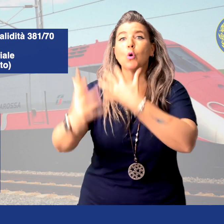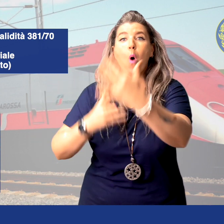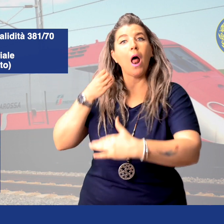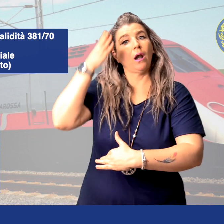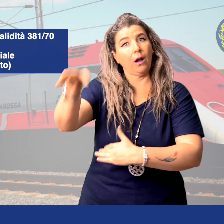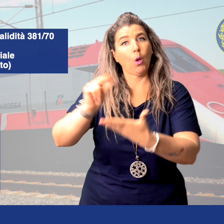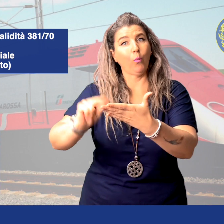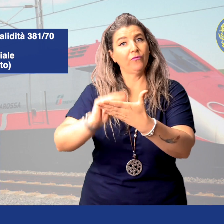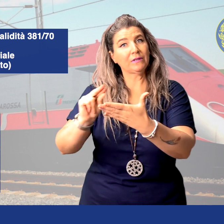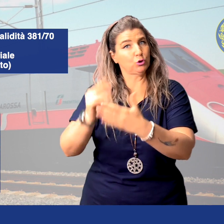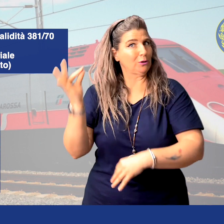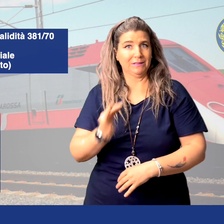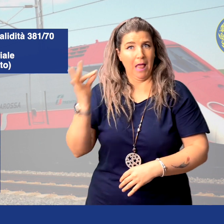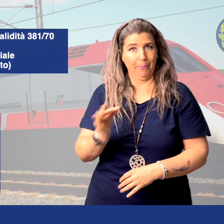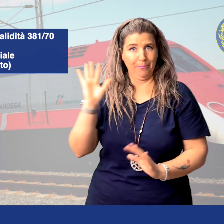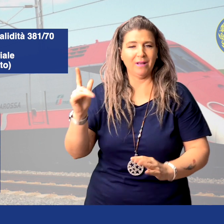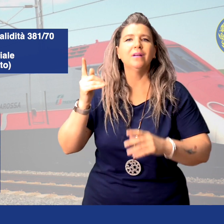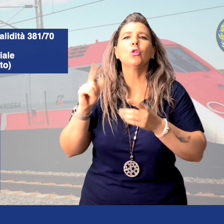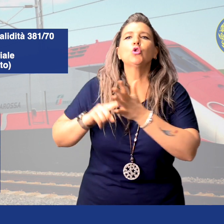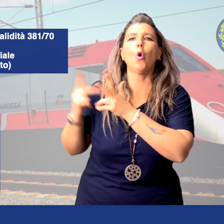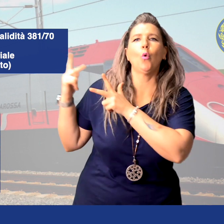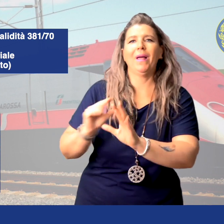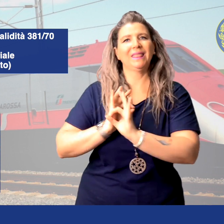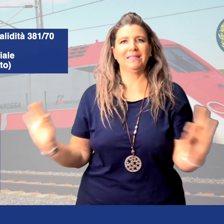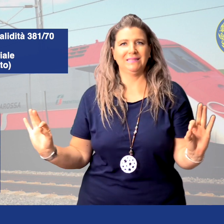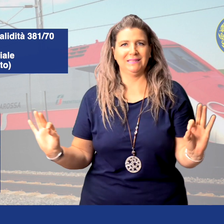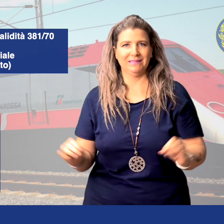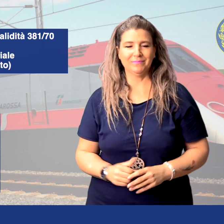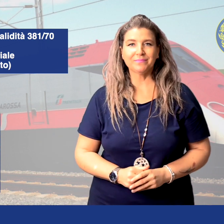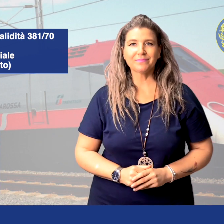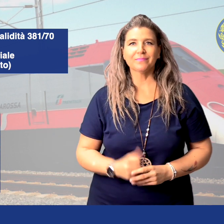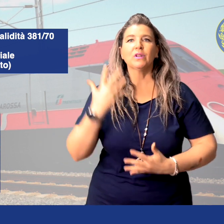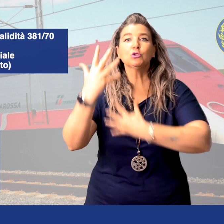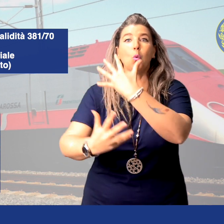Ogni 5 anni bisogna sempre recarsi in ufficio come sempre senza portare la documentazione